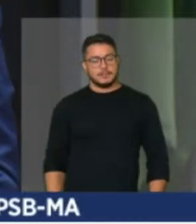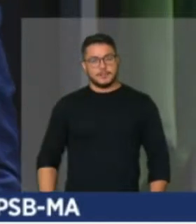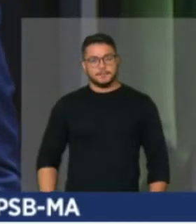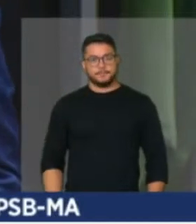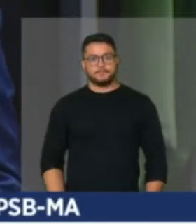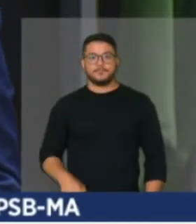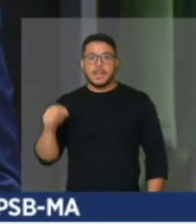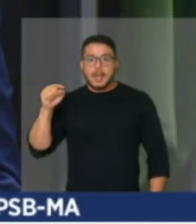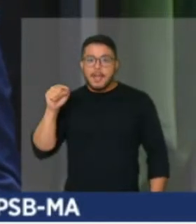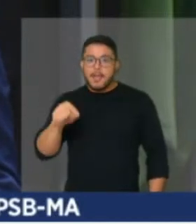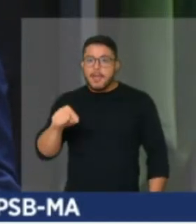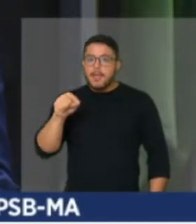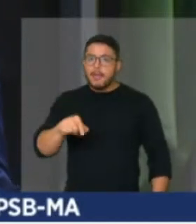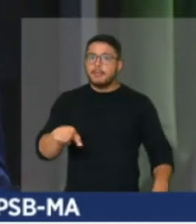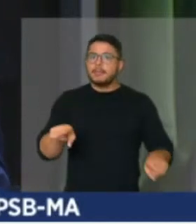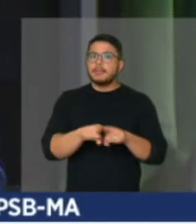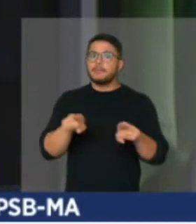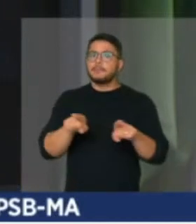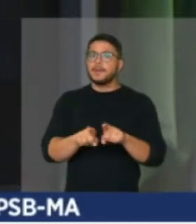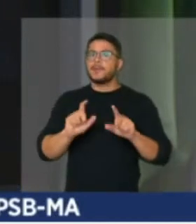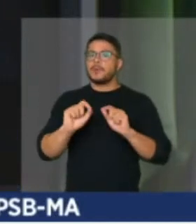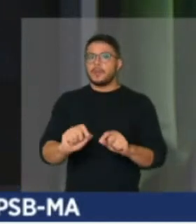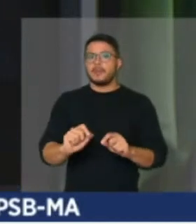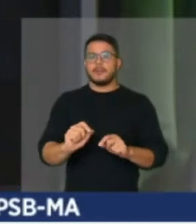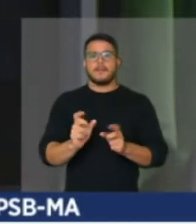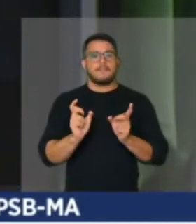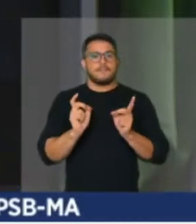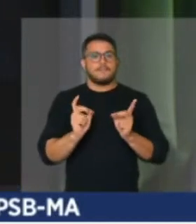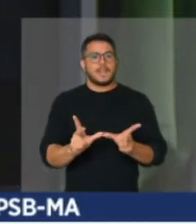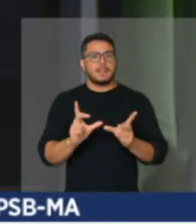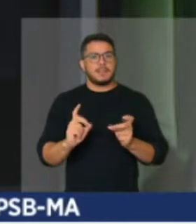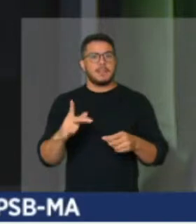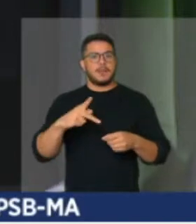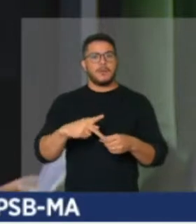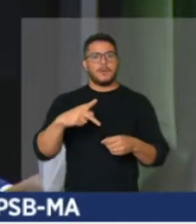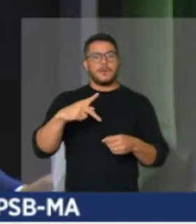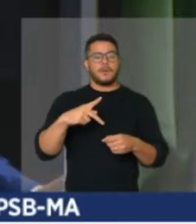PRIVATIZAÇÃO DA ELETROBRAS. A PRIVATIZAÇÃO DESMONTANDO UMA ESTRUTURA ECONÔMICA